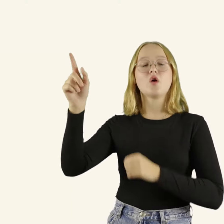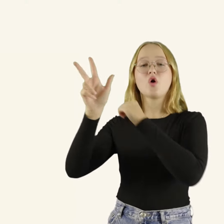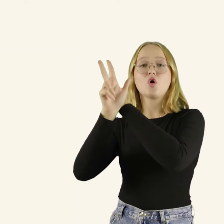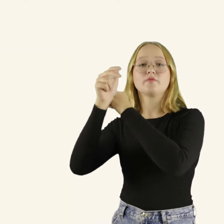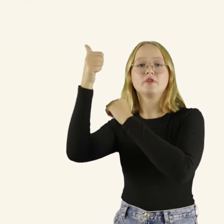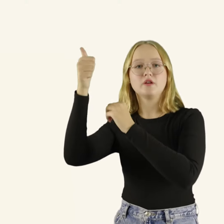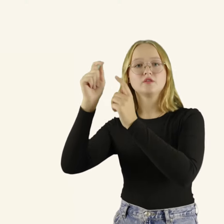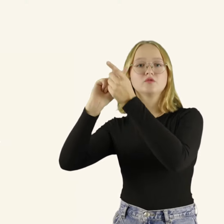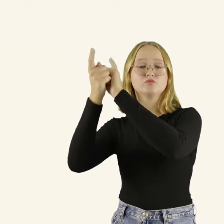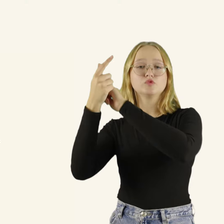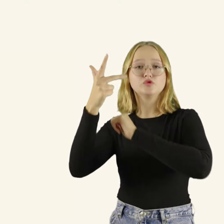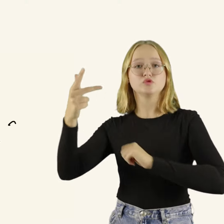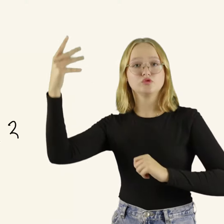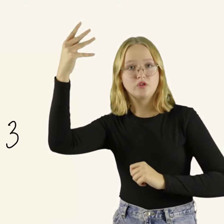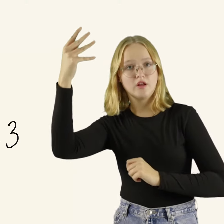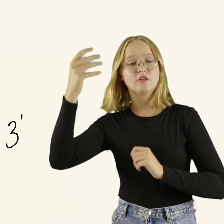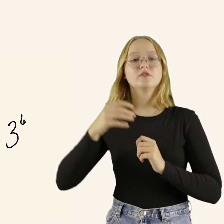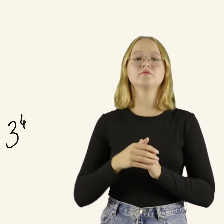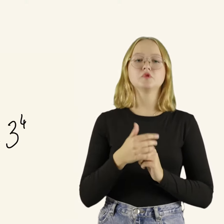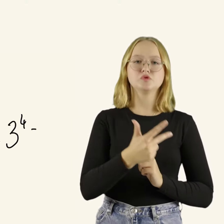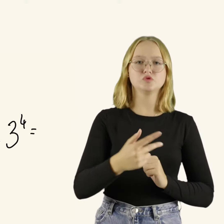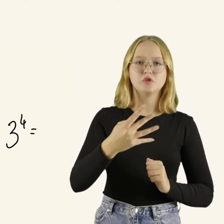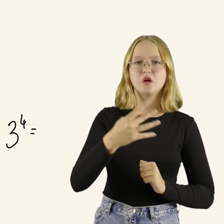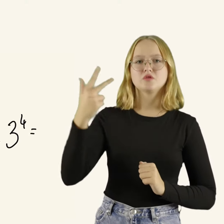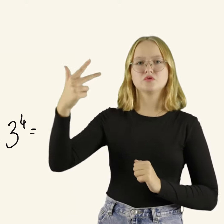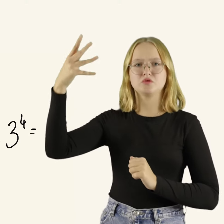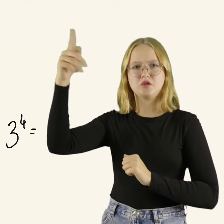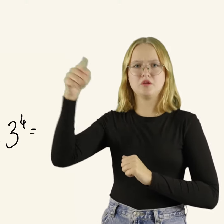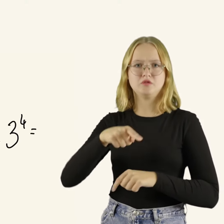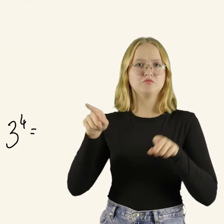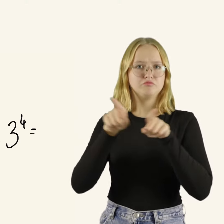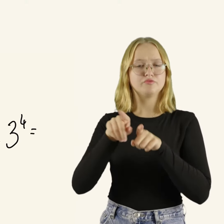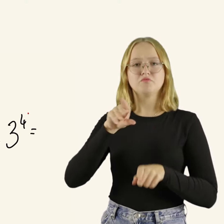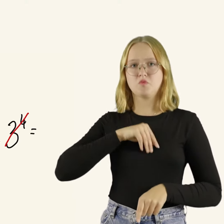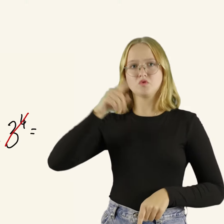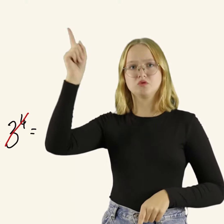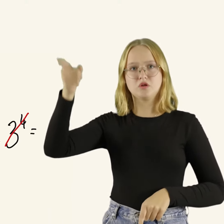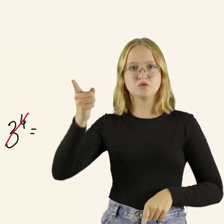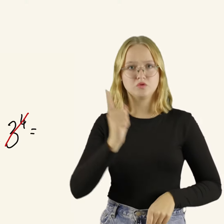81 również można zapisać jako potęgę 3⁴ Mamy te same potęgi 3⁴ i możemy skrócić.